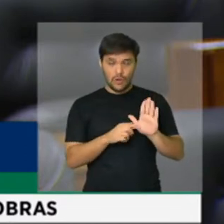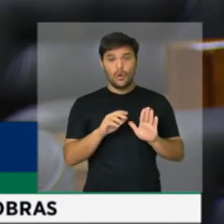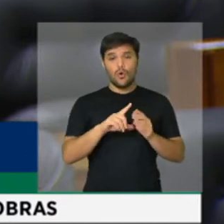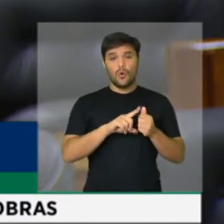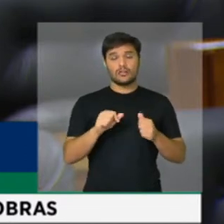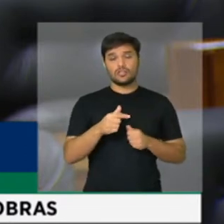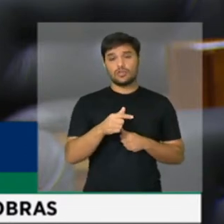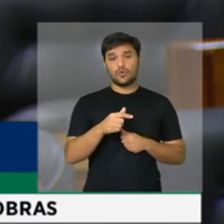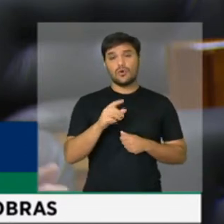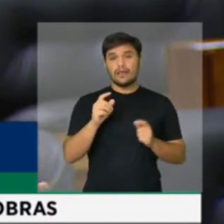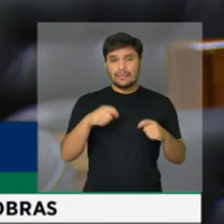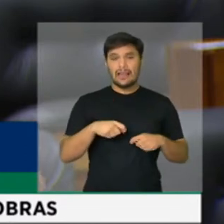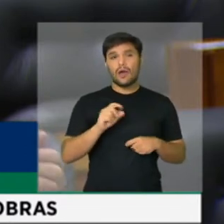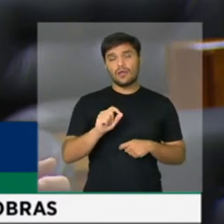ESPECIFICADO NO INCISO 12, MAS